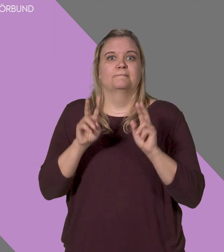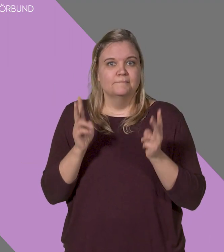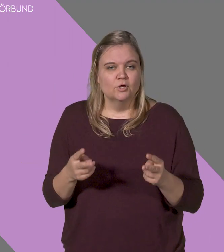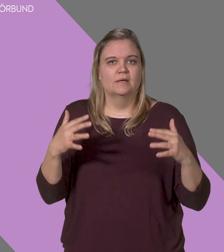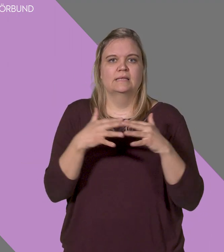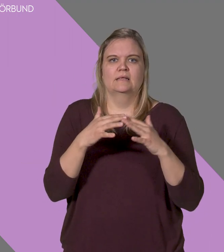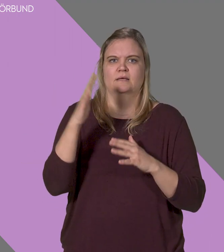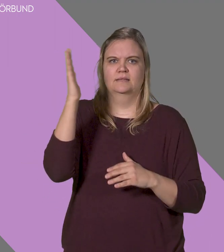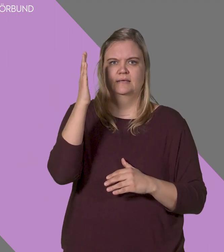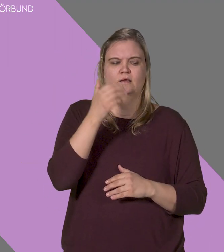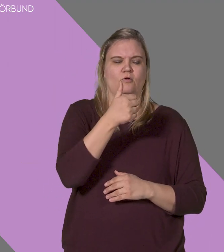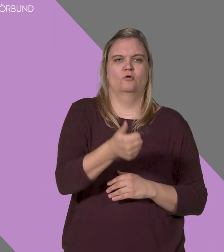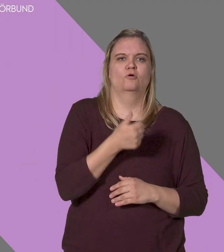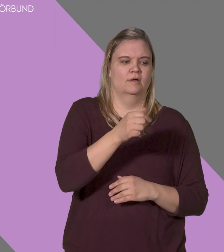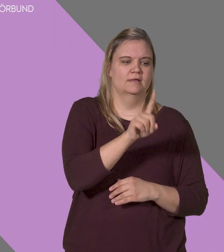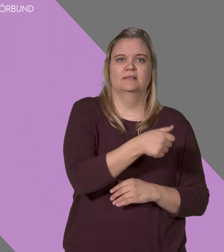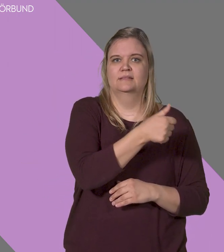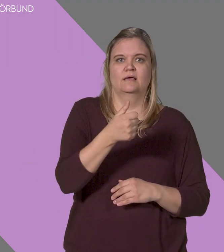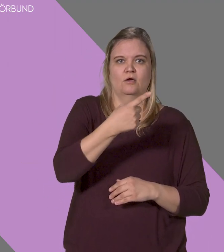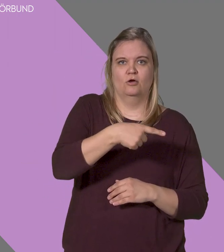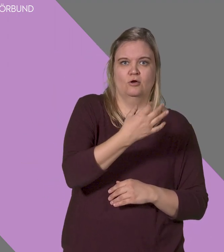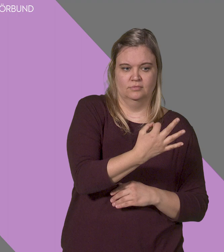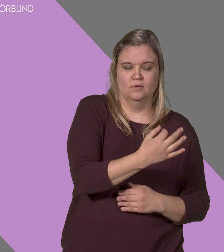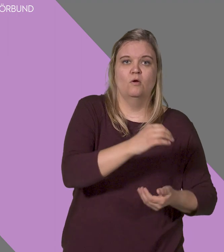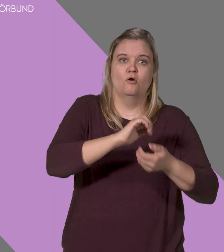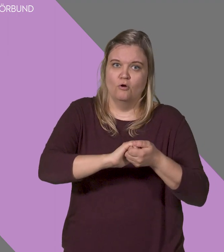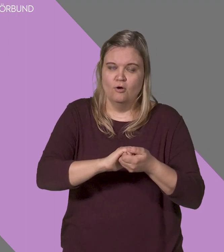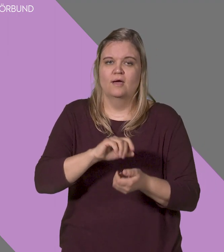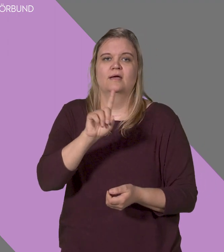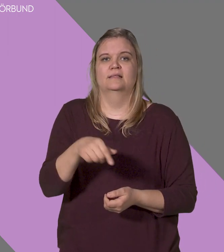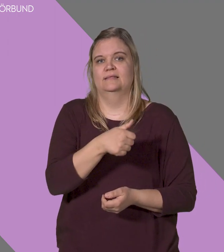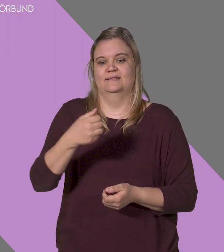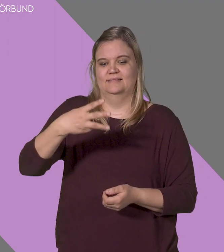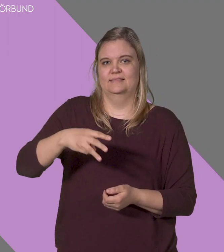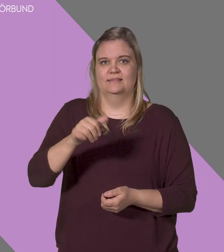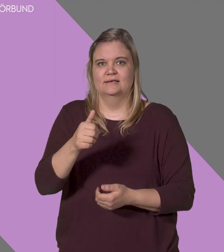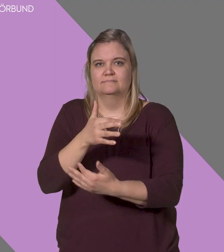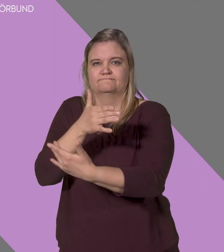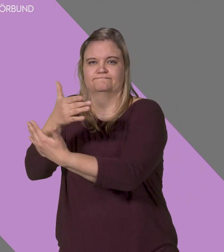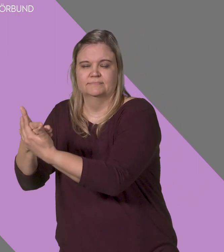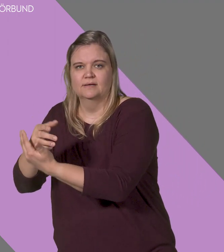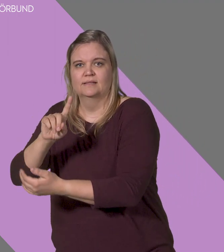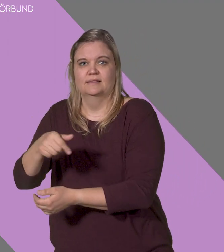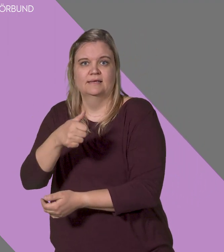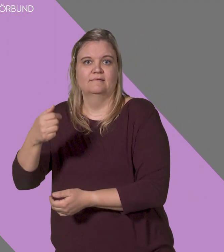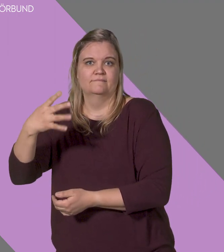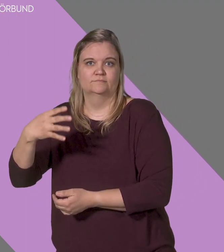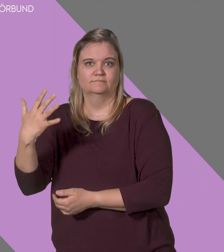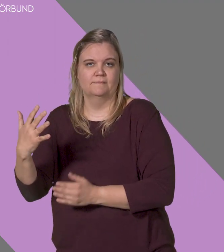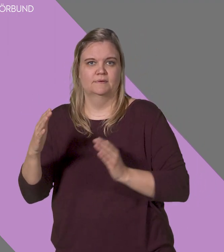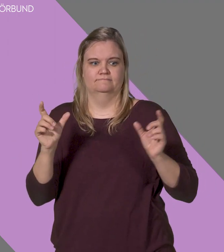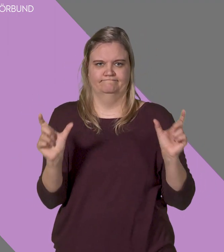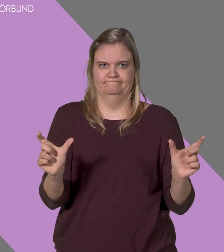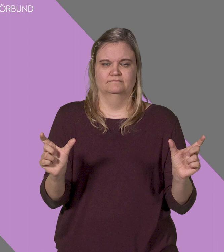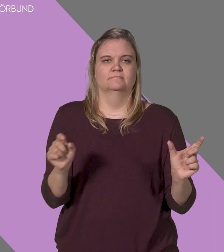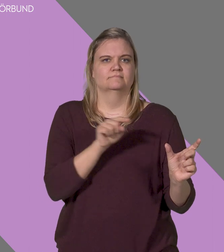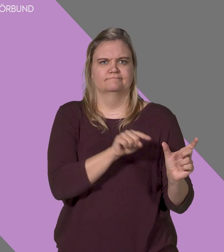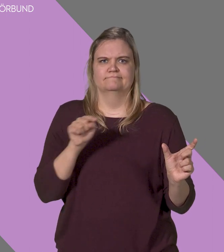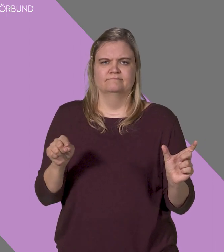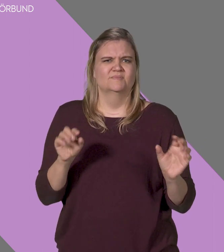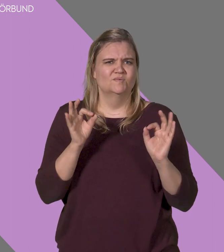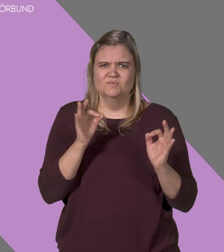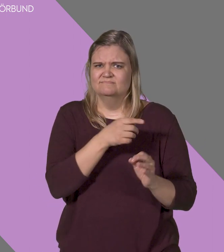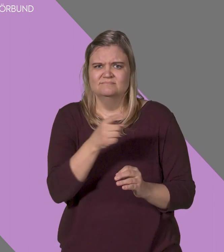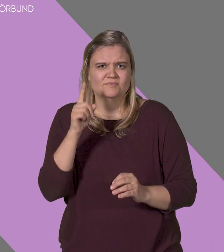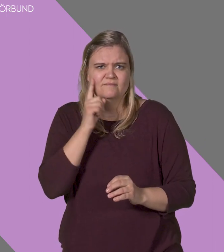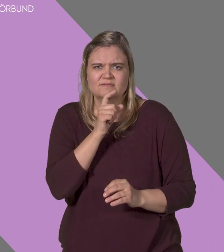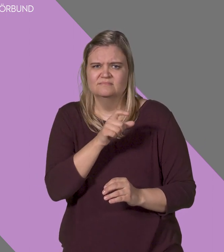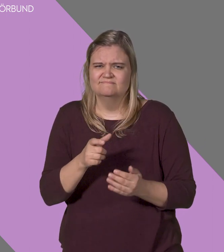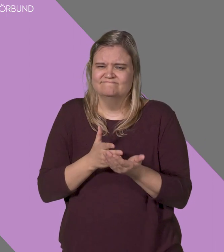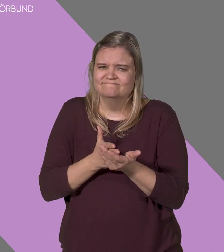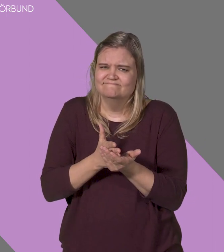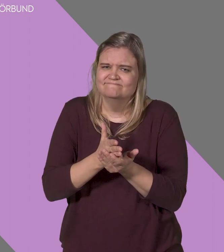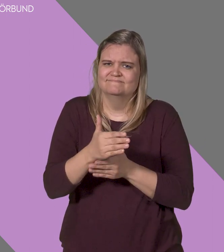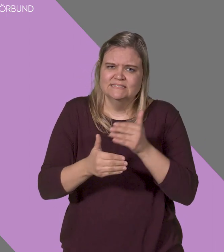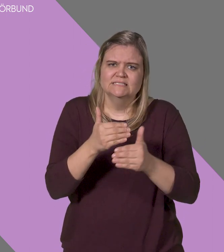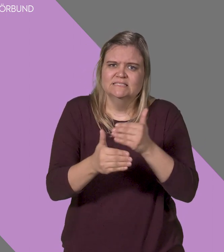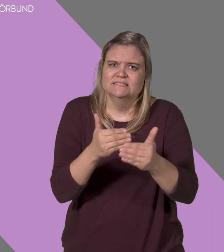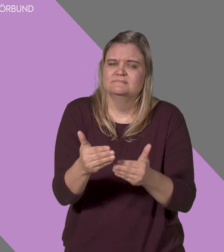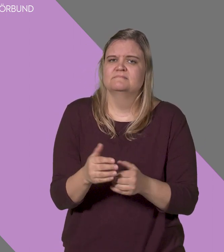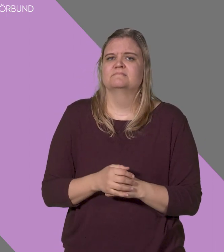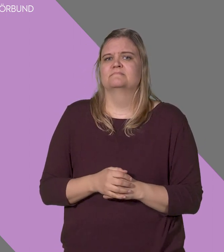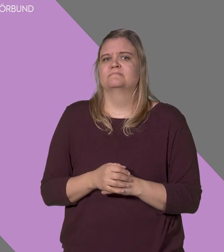Hur klarade sig de döva under krigsåren 1918 och 1939–1945?